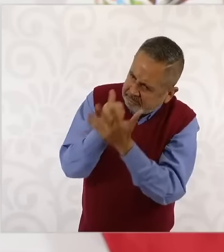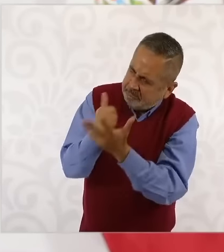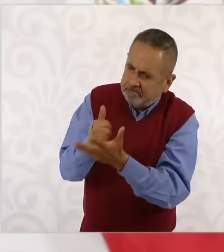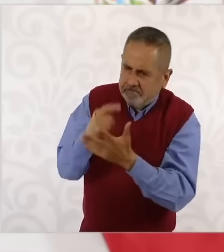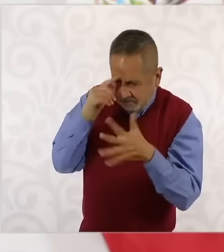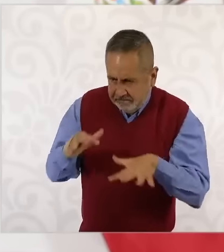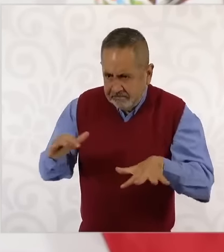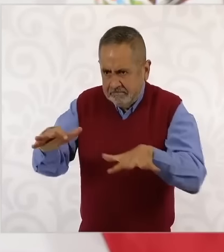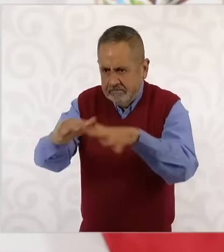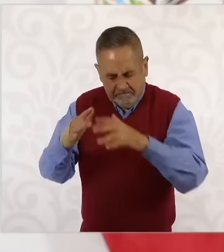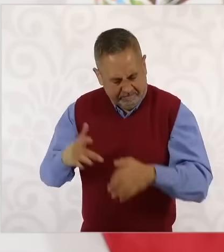Por convicción.